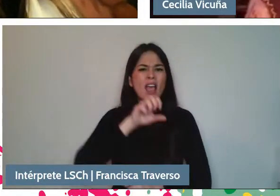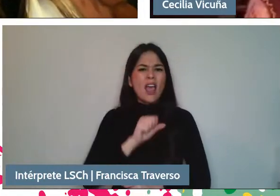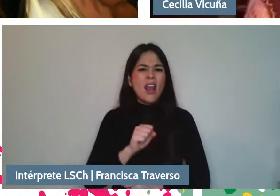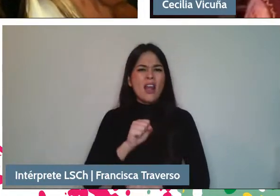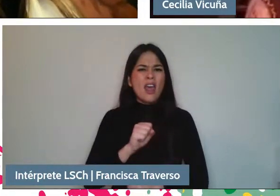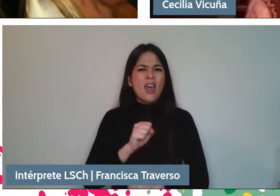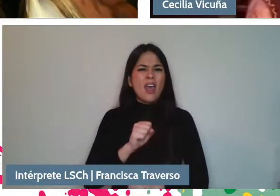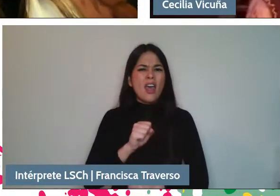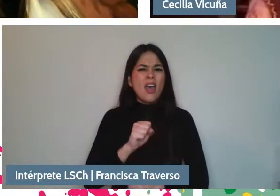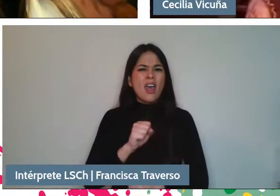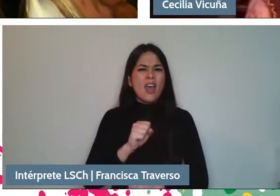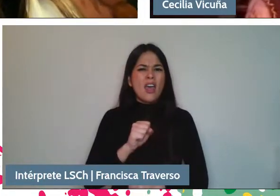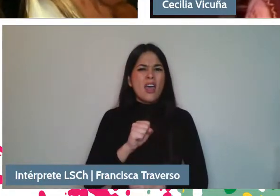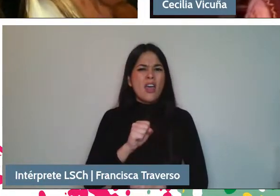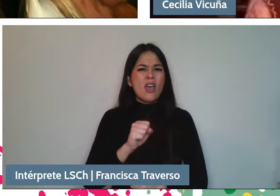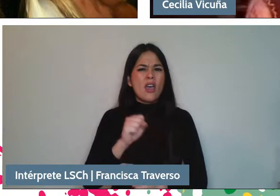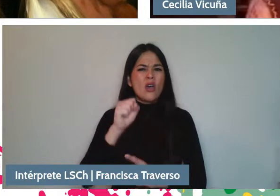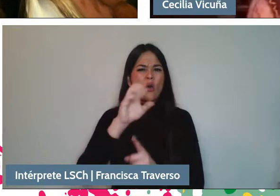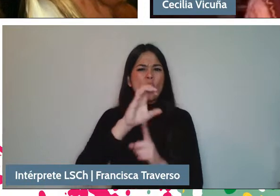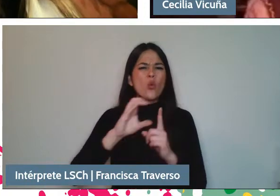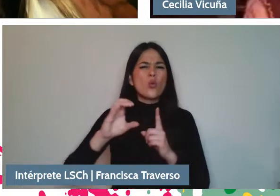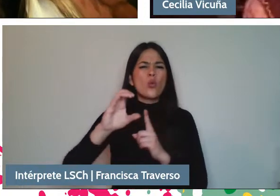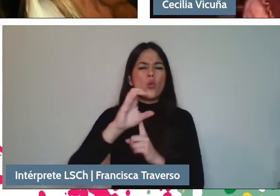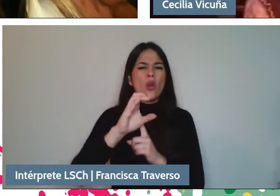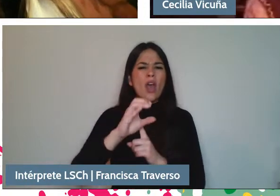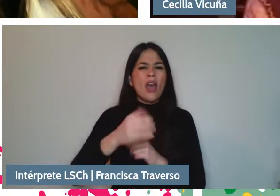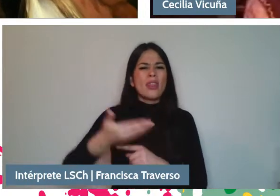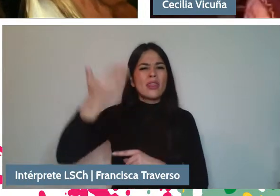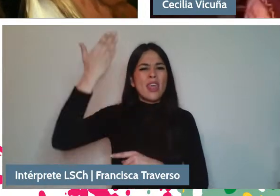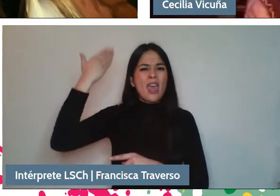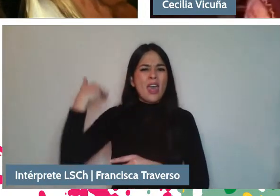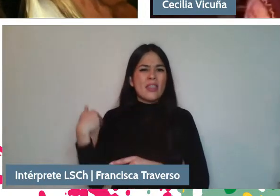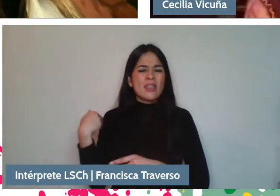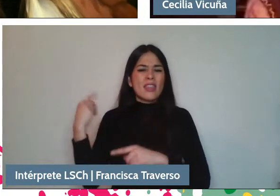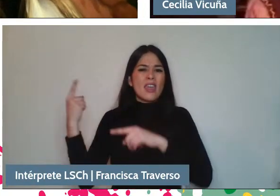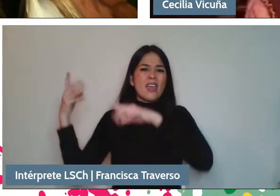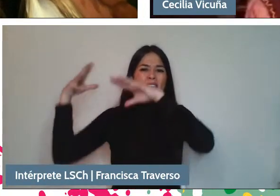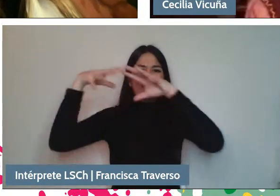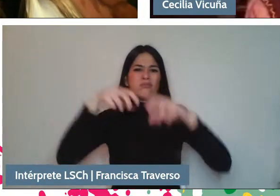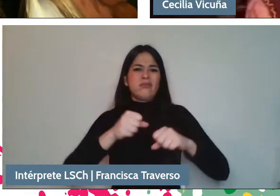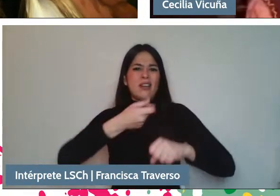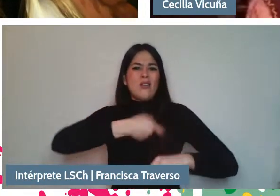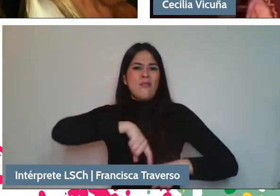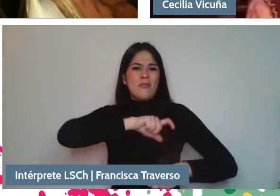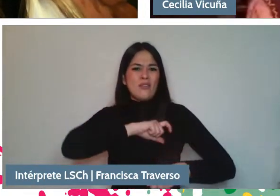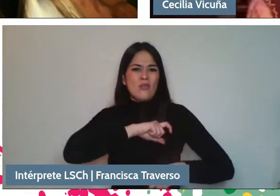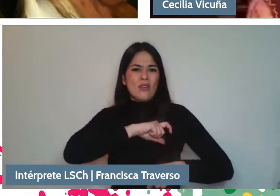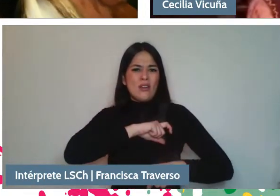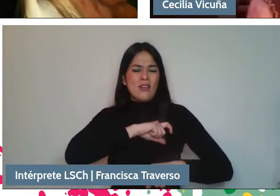o la cultura precolombina en esos cómics de los años 60 y...